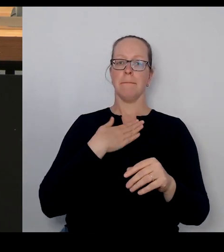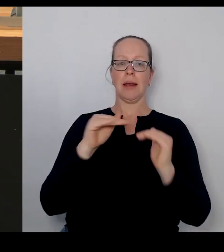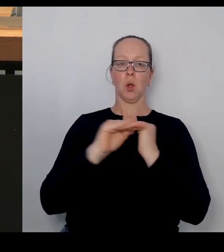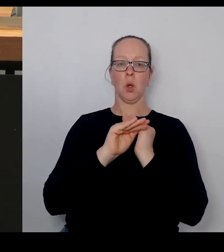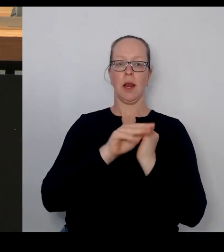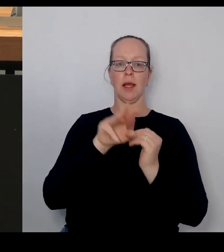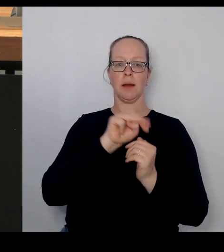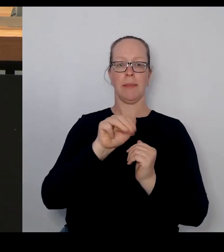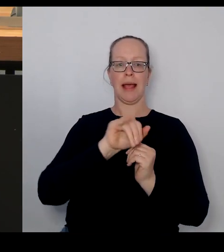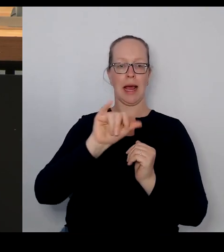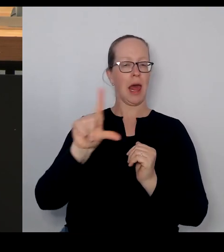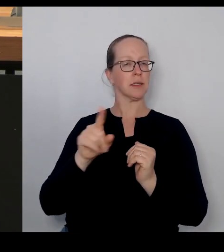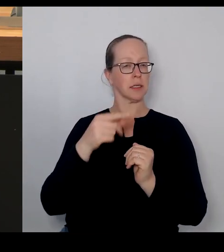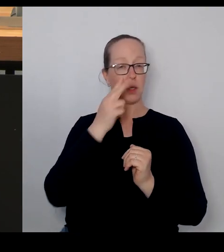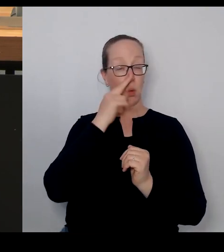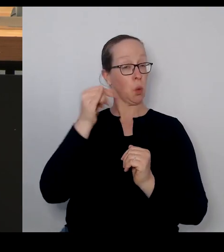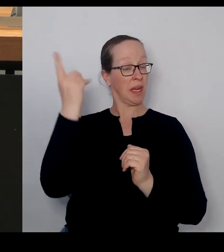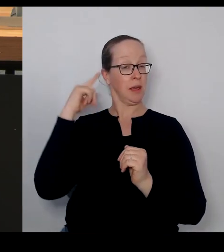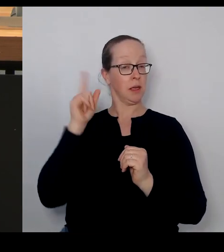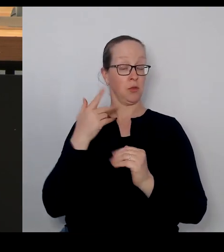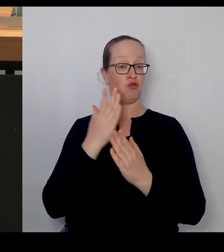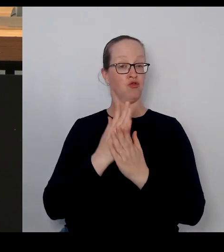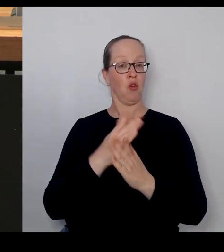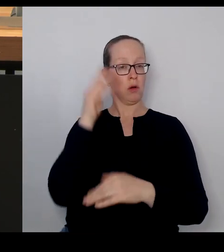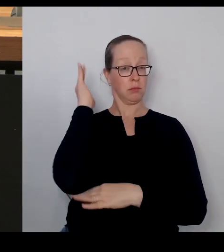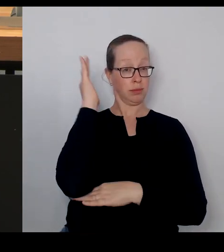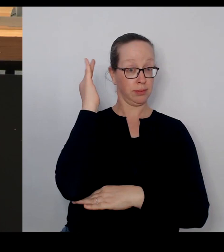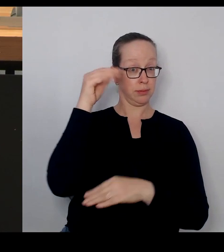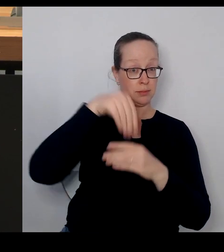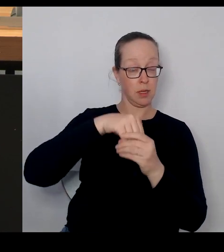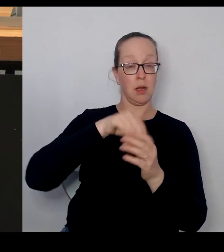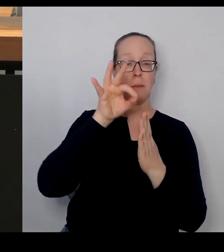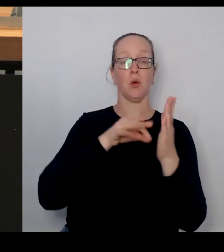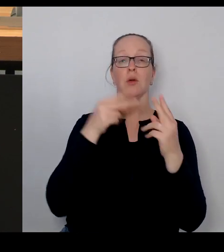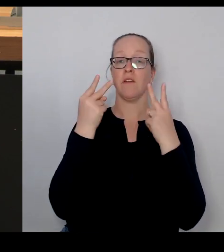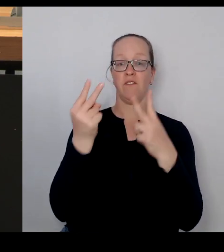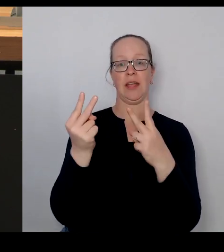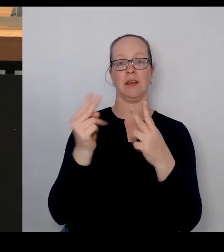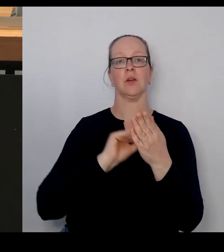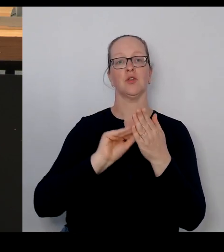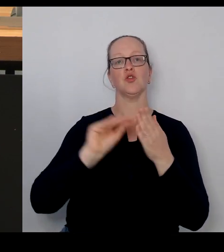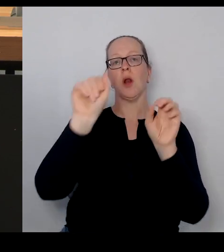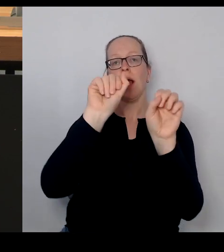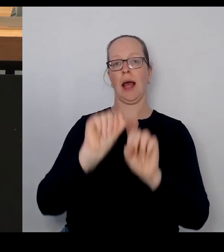deutliche Verbesserung der Schulreinigung durch Tagesreinigung. Was schon passiert ist die aktuelle Erarbeitung einheitlicher